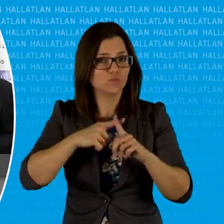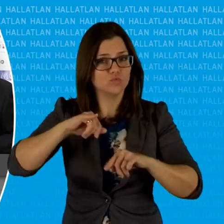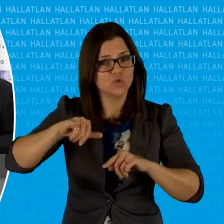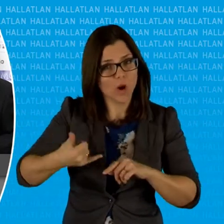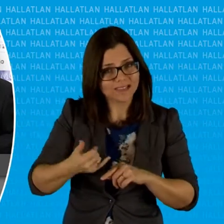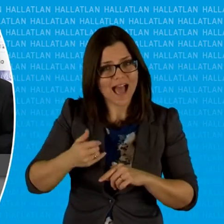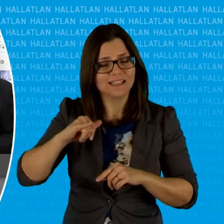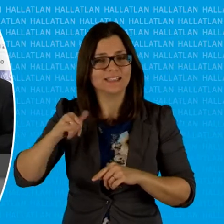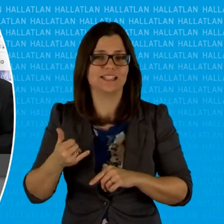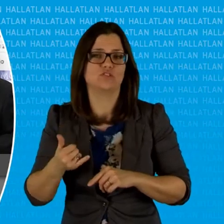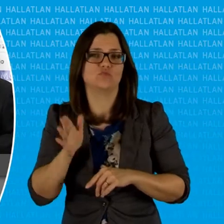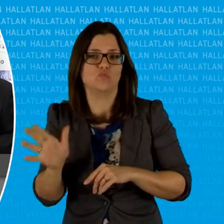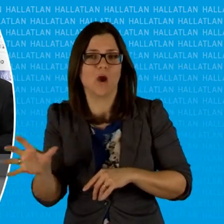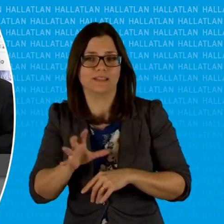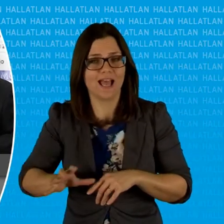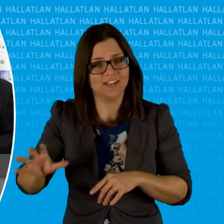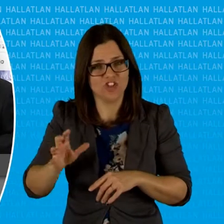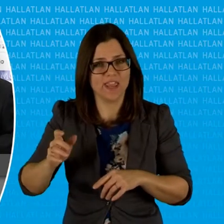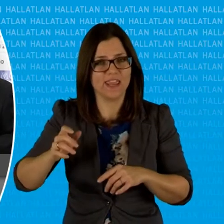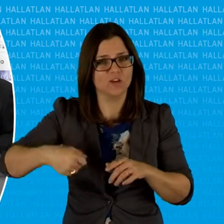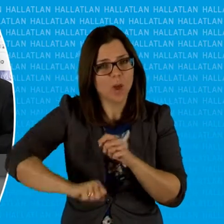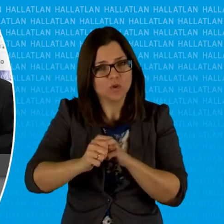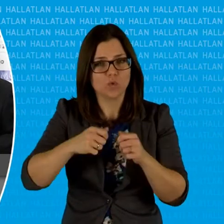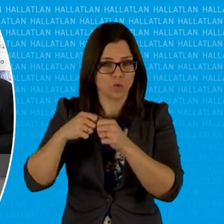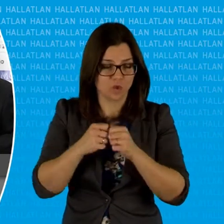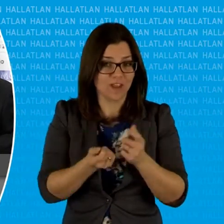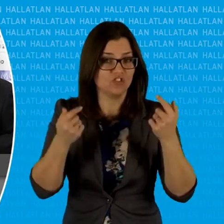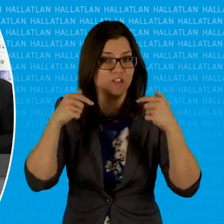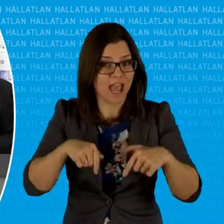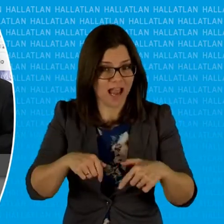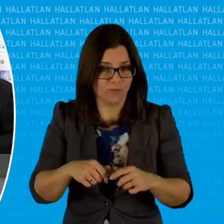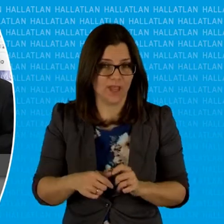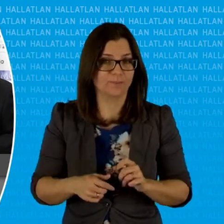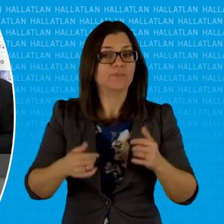és a jordániai, illetve a Nyugat-Ázsiai Labdarúgó Szövetség elnöke.